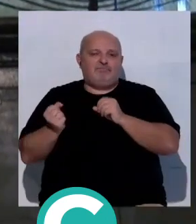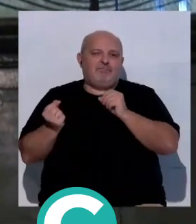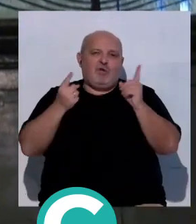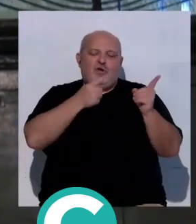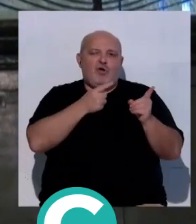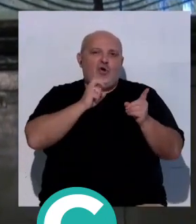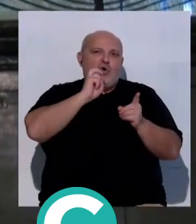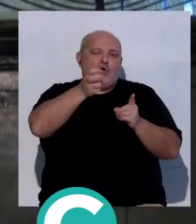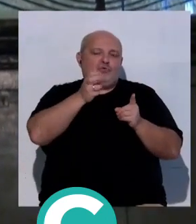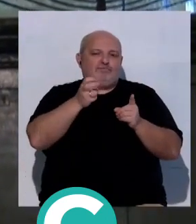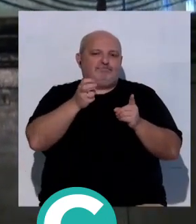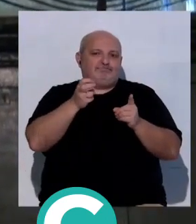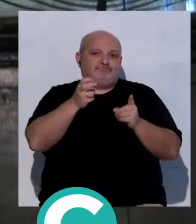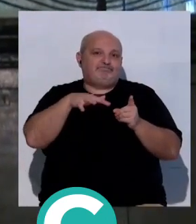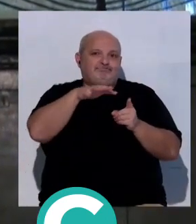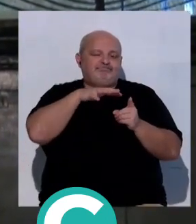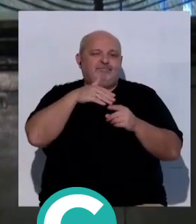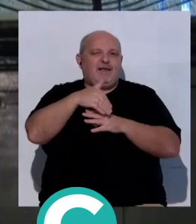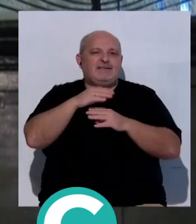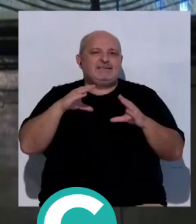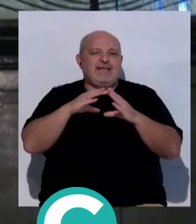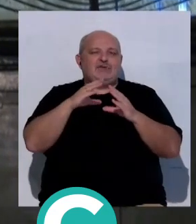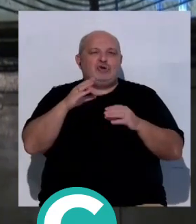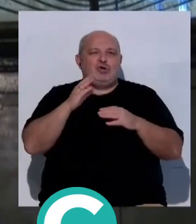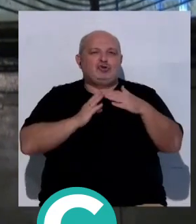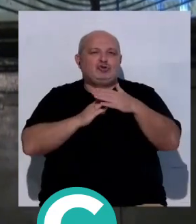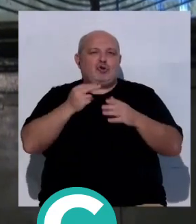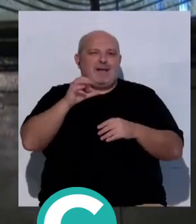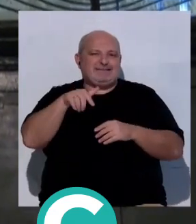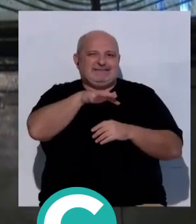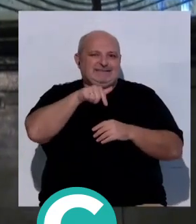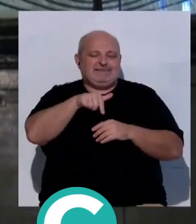otra hamburguesería en la calle Santo Tomás en el barrio de Santo Tomás donde seguirá el